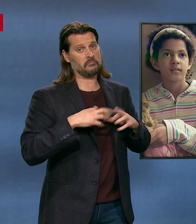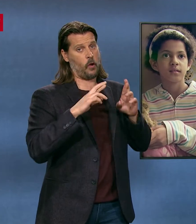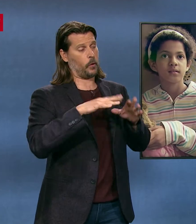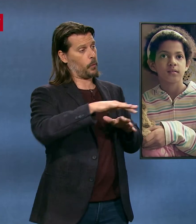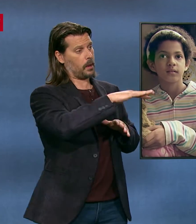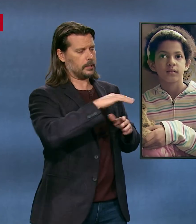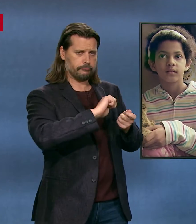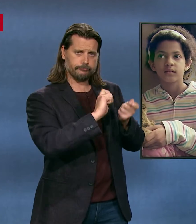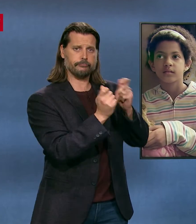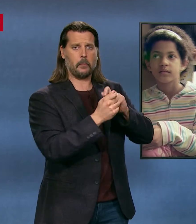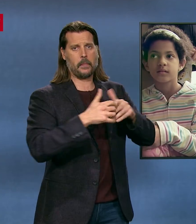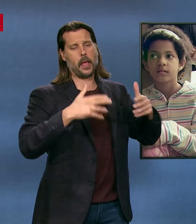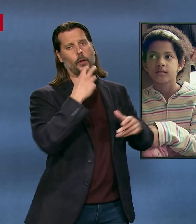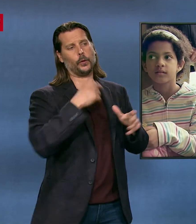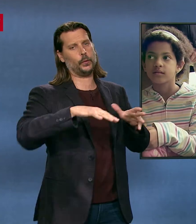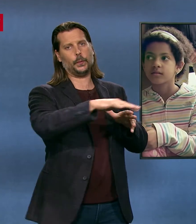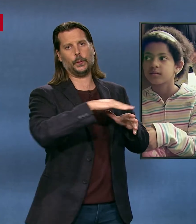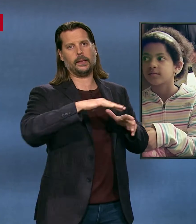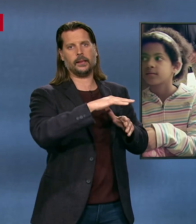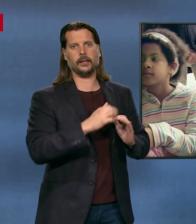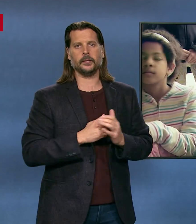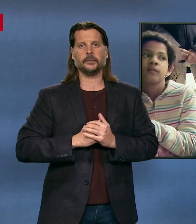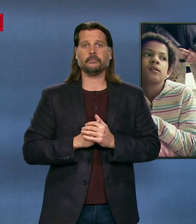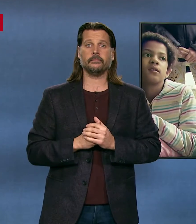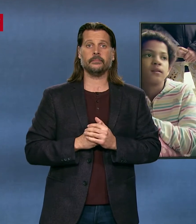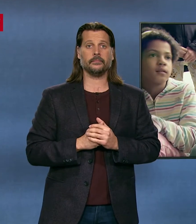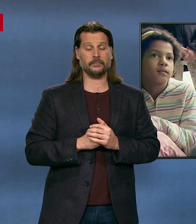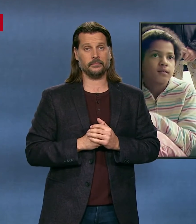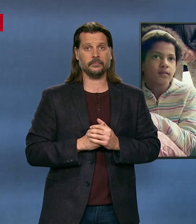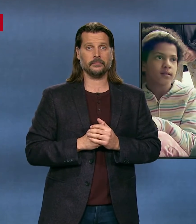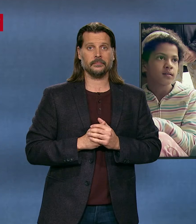Dann hoffen wir, dass es im Quartier grüner wird.